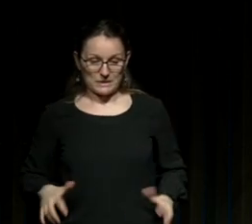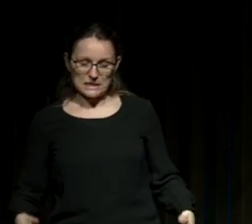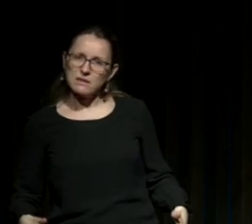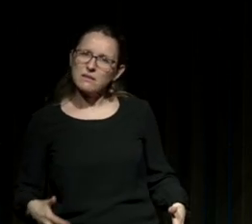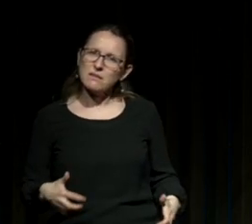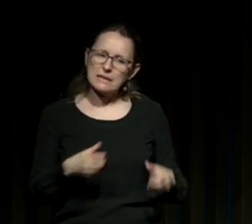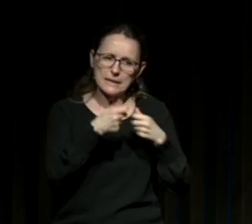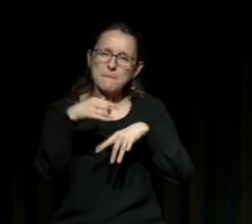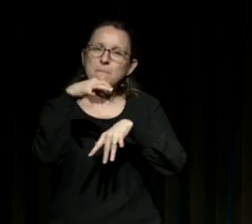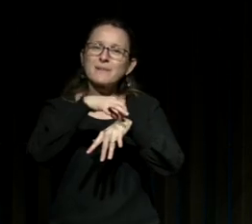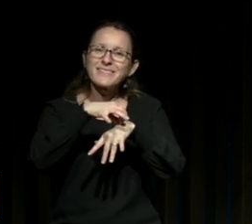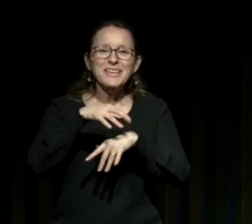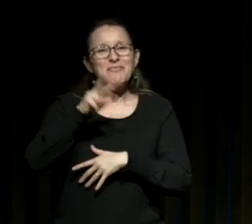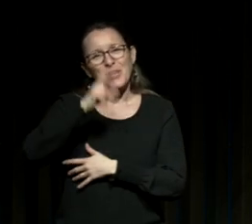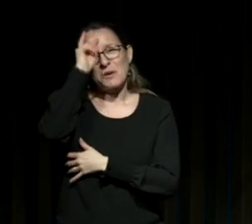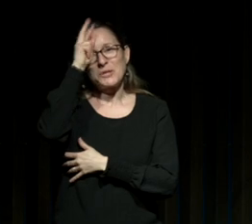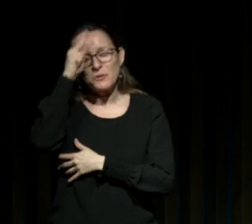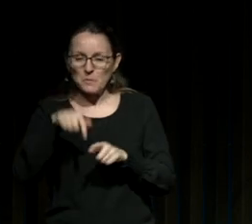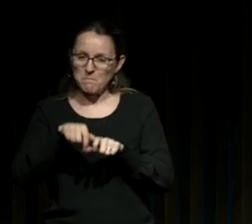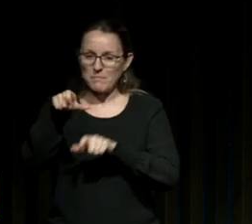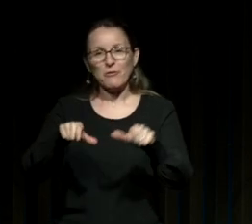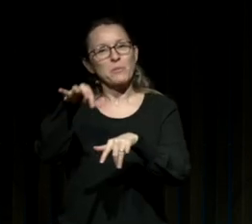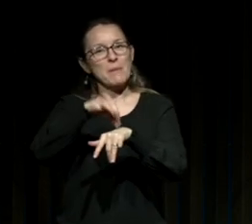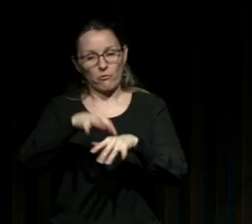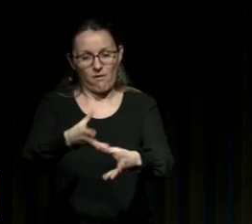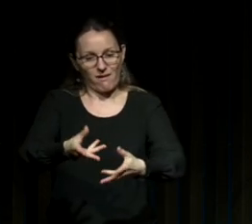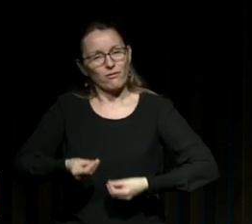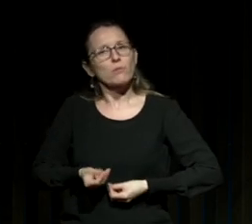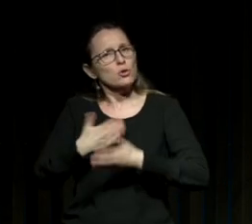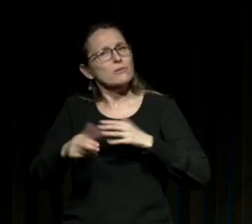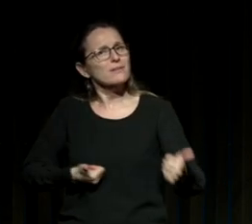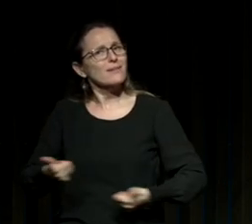médical avec les patients qu'on prend en charge dans le service et je leur demande un peu si selon